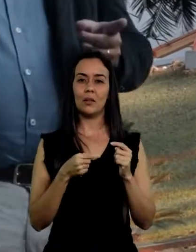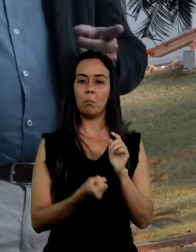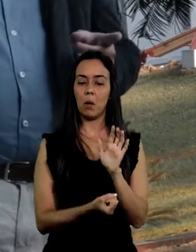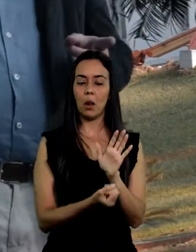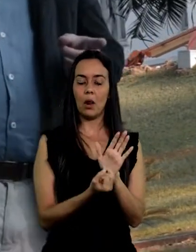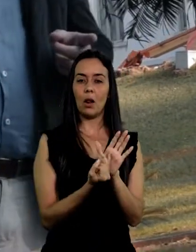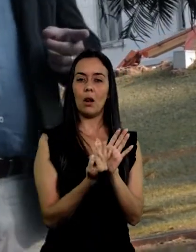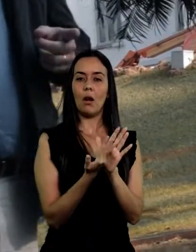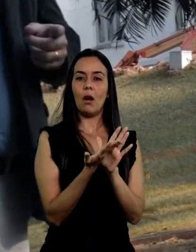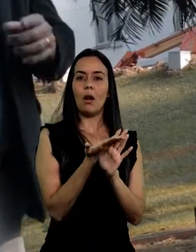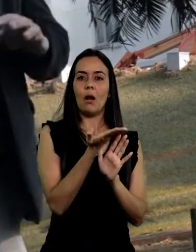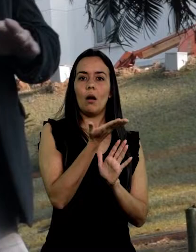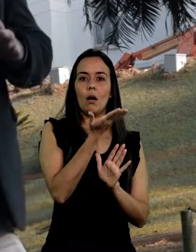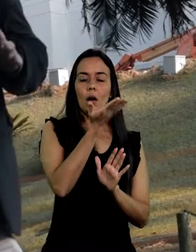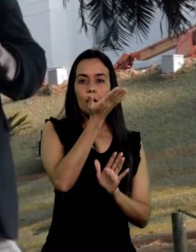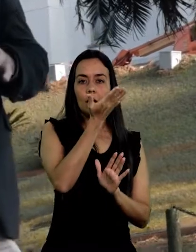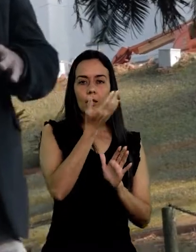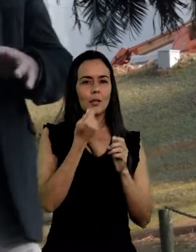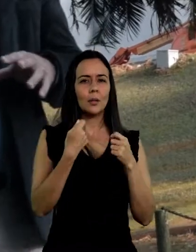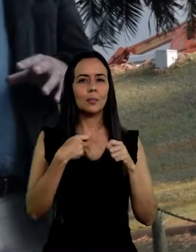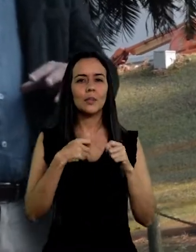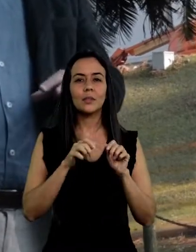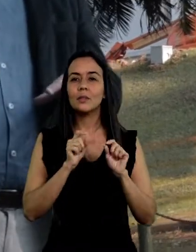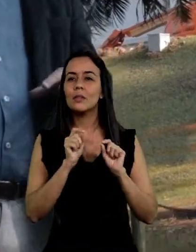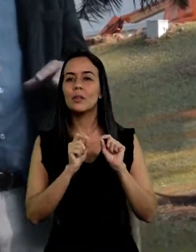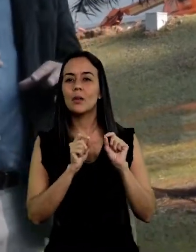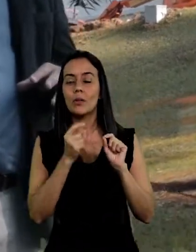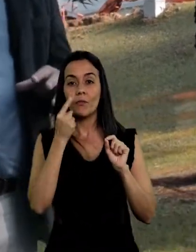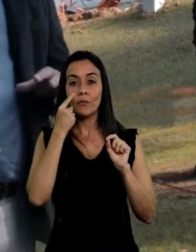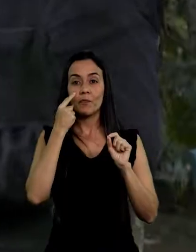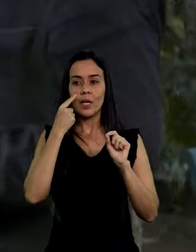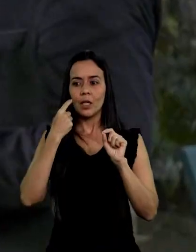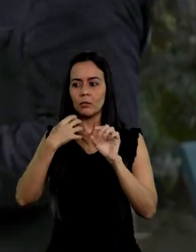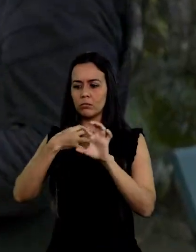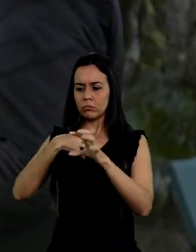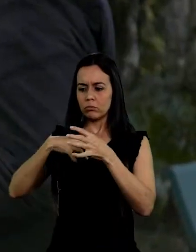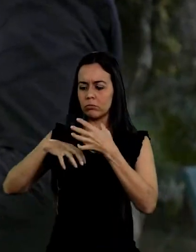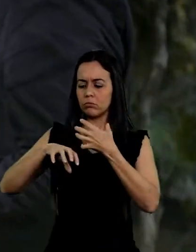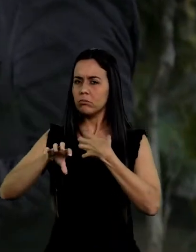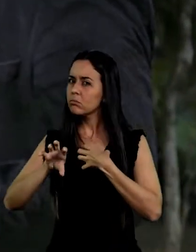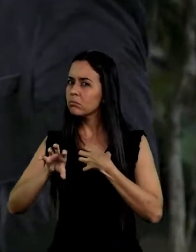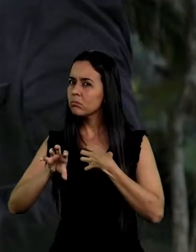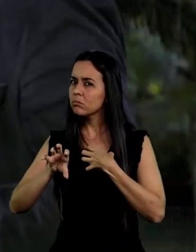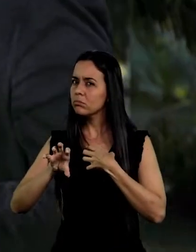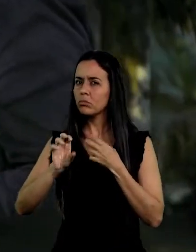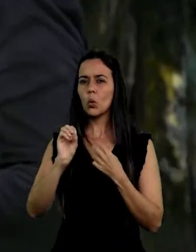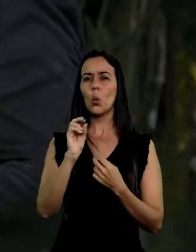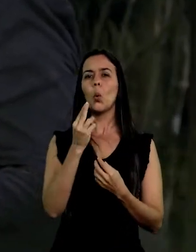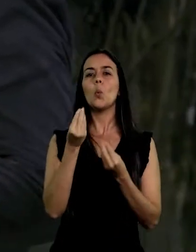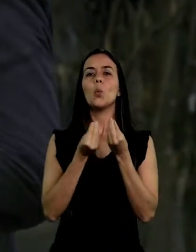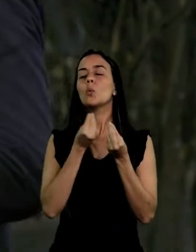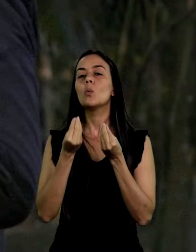A reação ideal seria a sublimação ou o altruísmo, seria uma reação